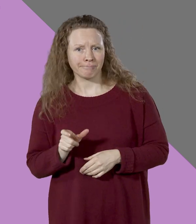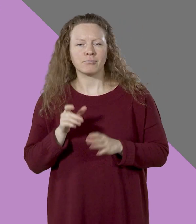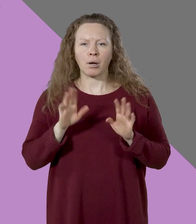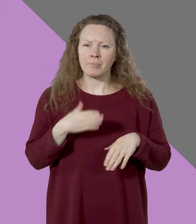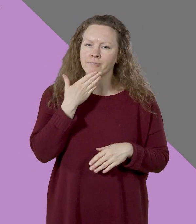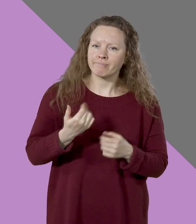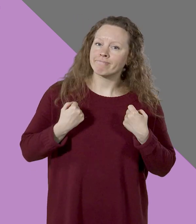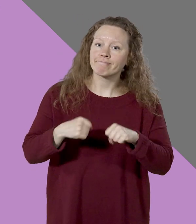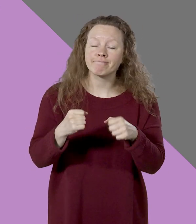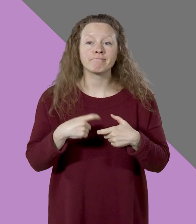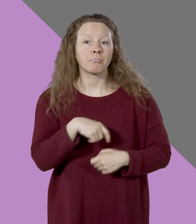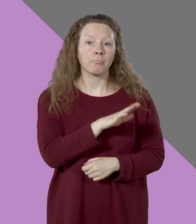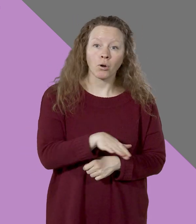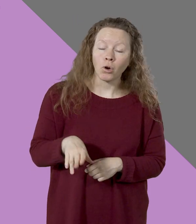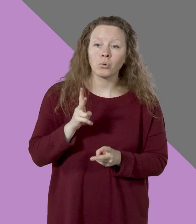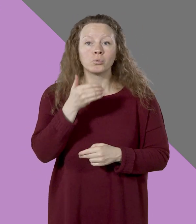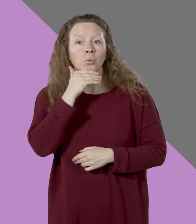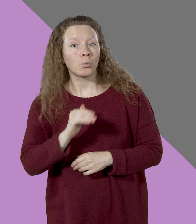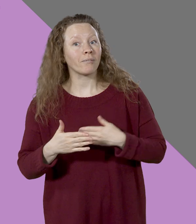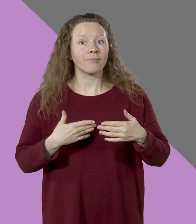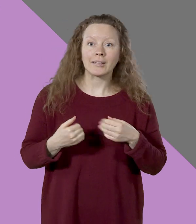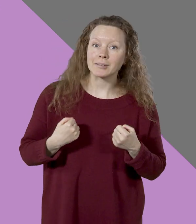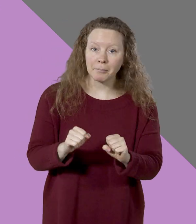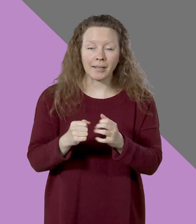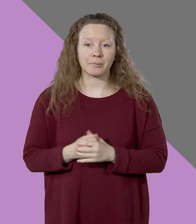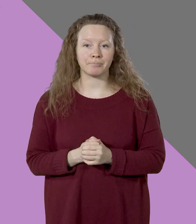som verkat förtjänstfullt inom barn- och ungdomsverksamheten.